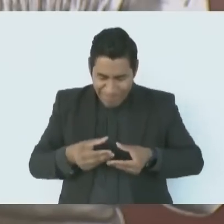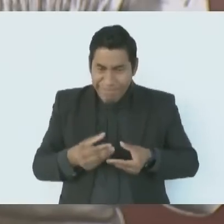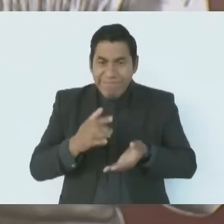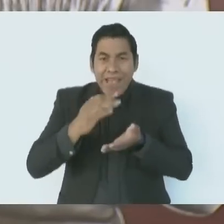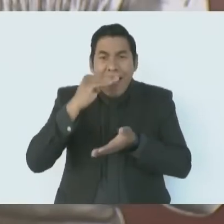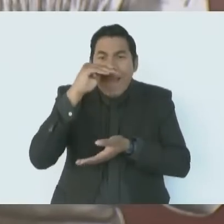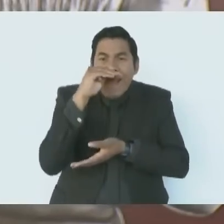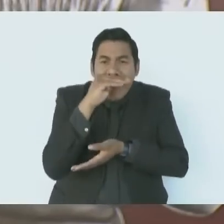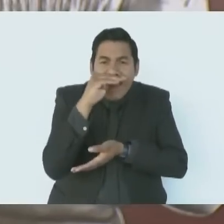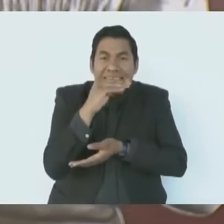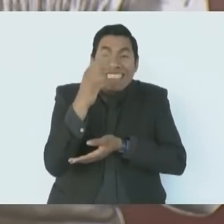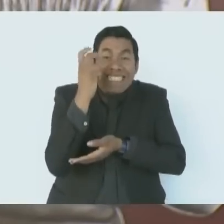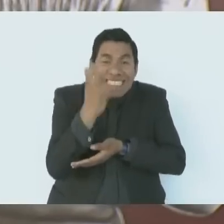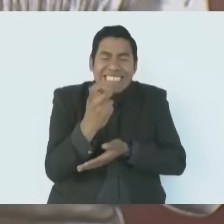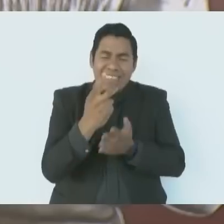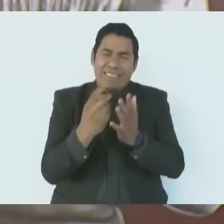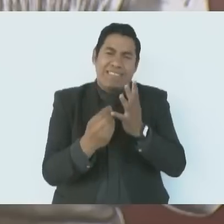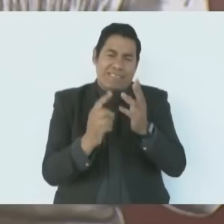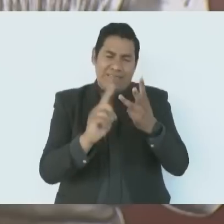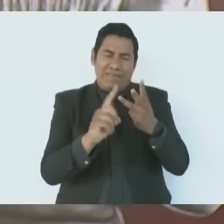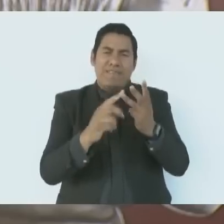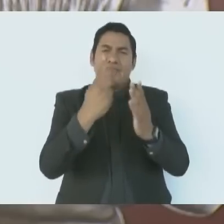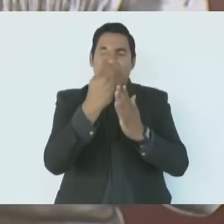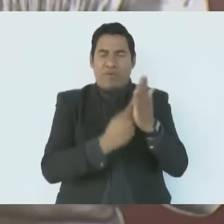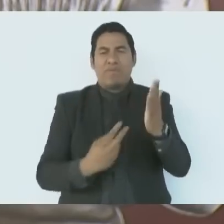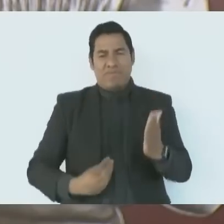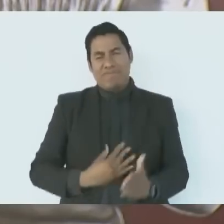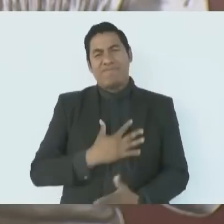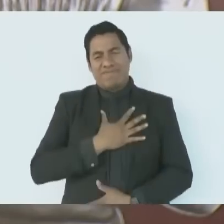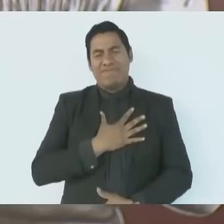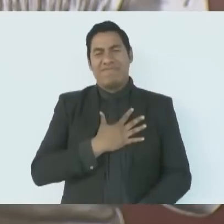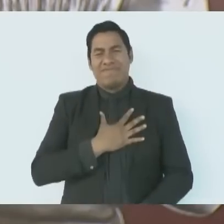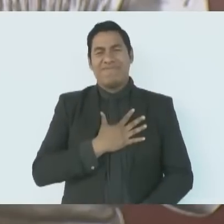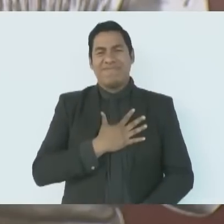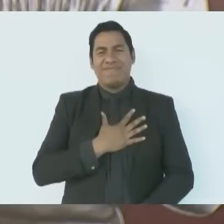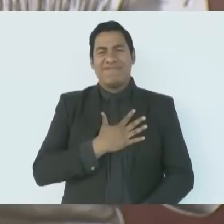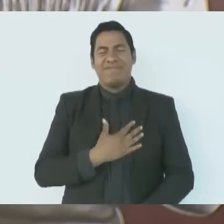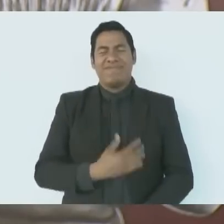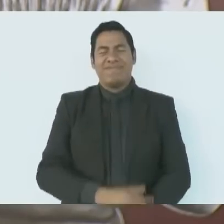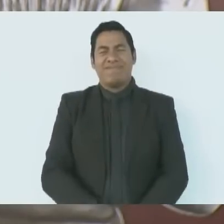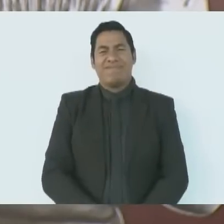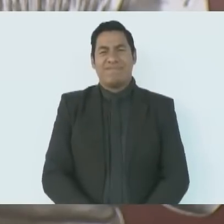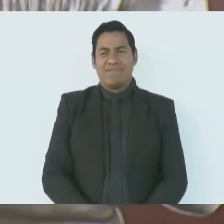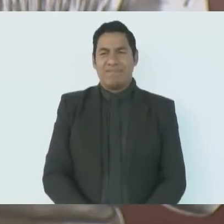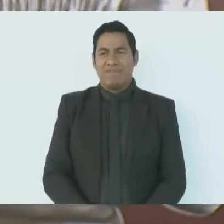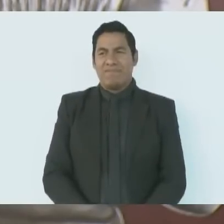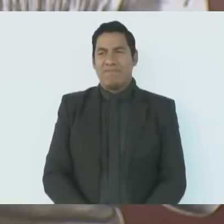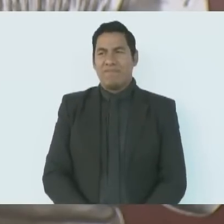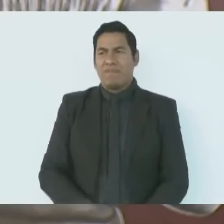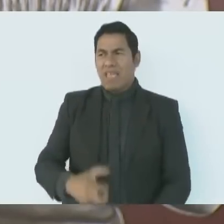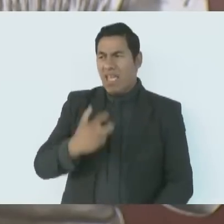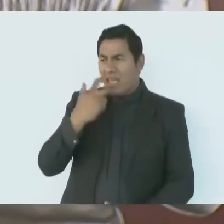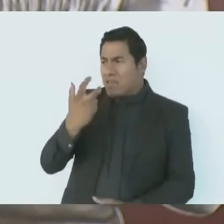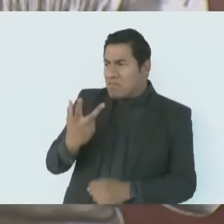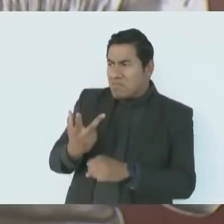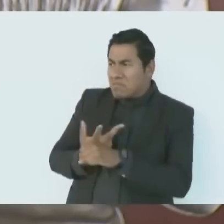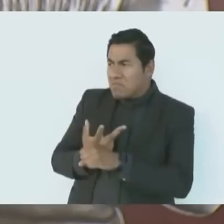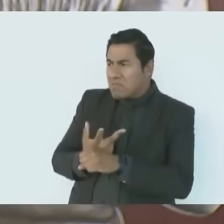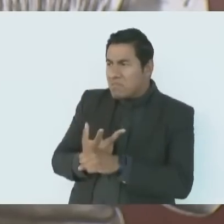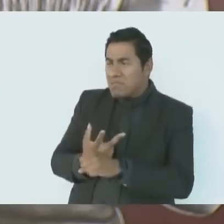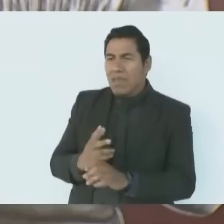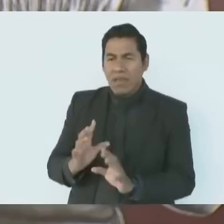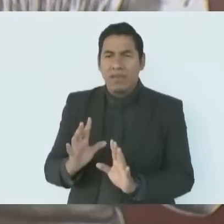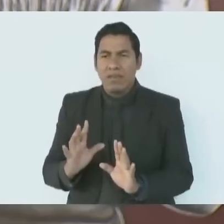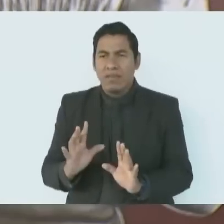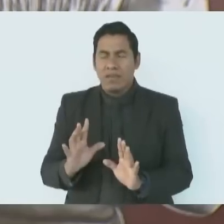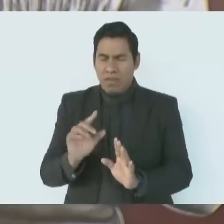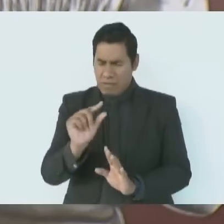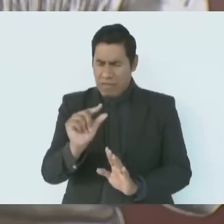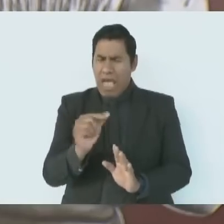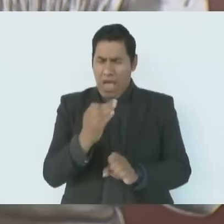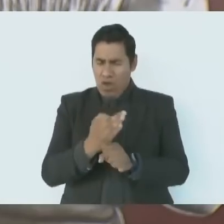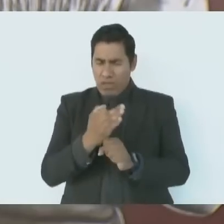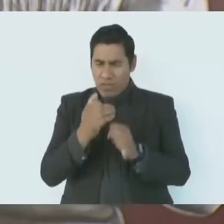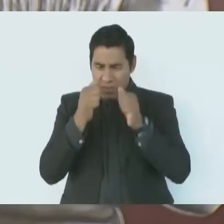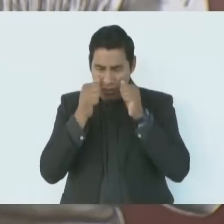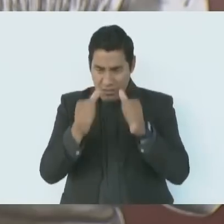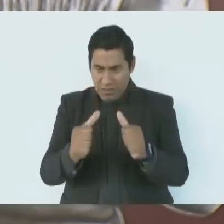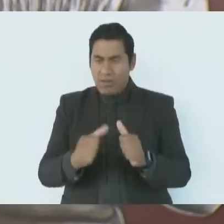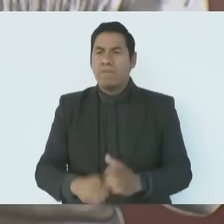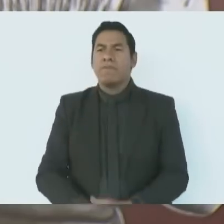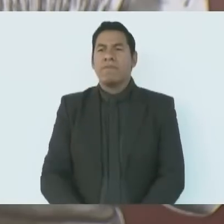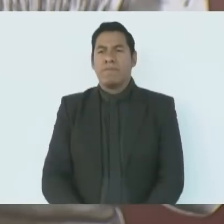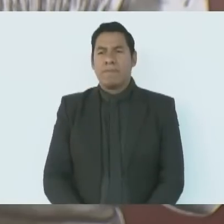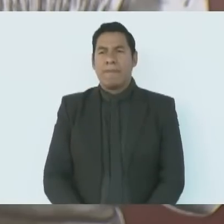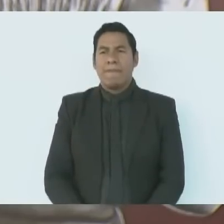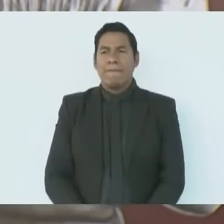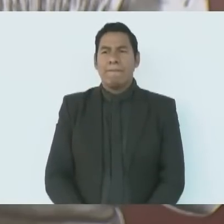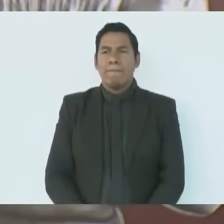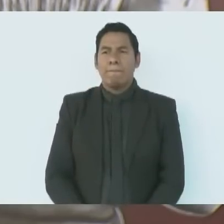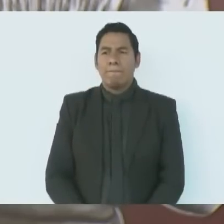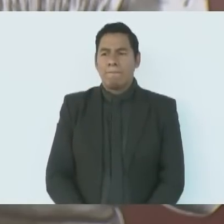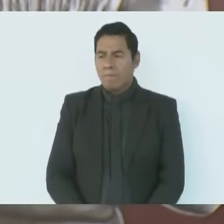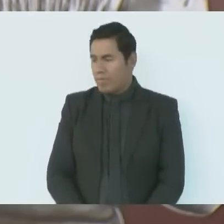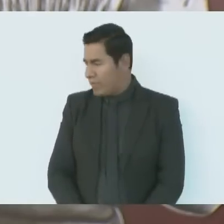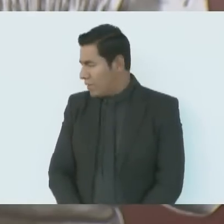de bienestar ahora qué pasó ahora te atiendo ahora te atiendo bueno qué más estamos haciendo